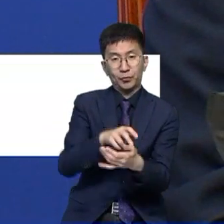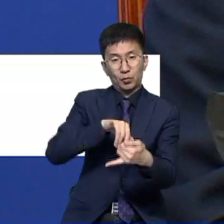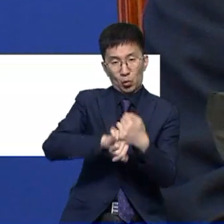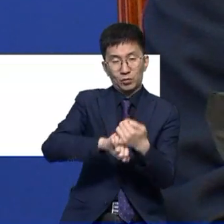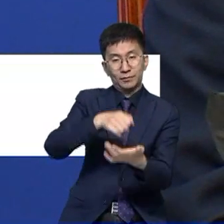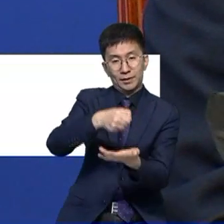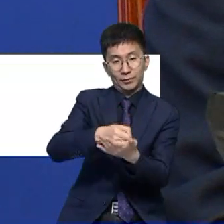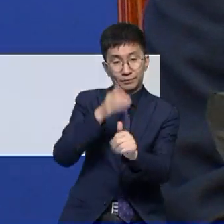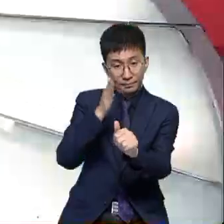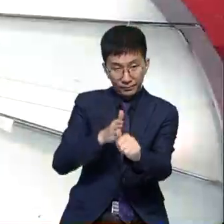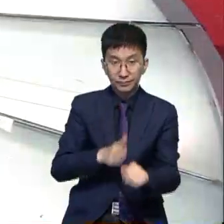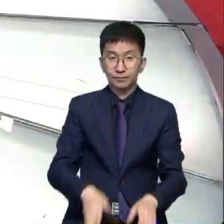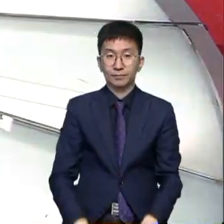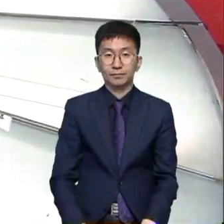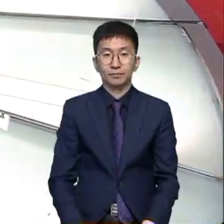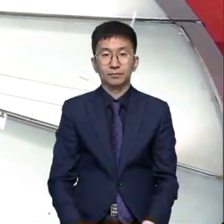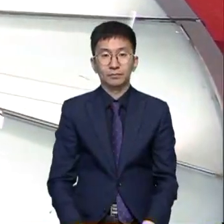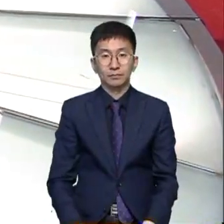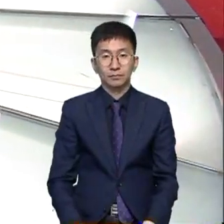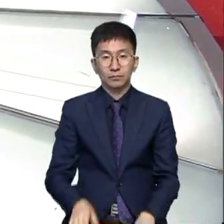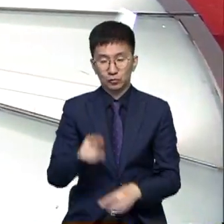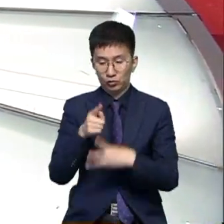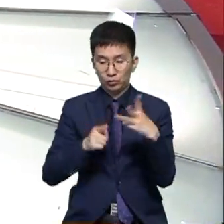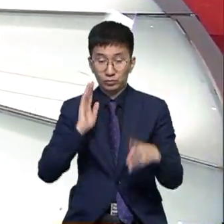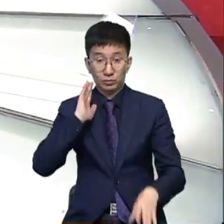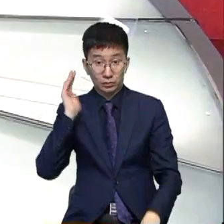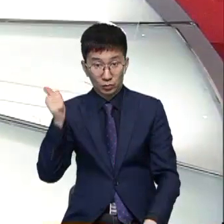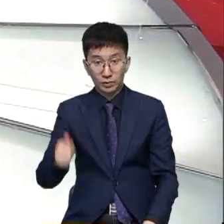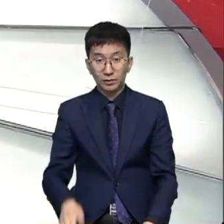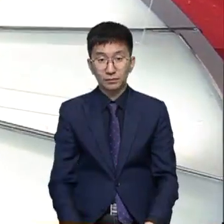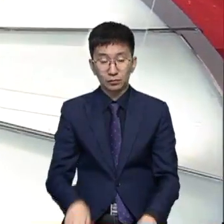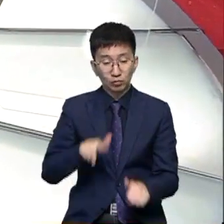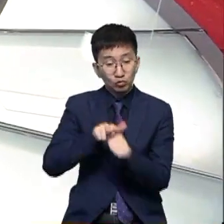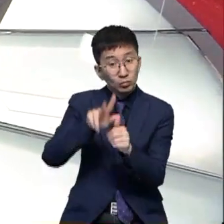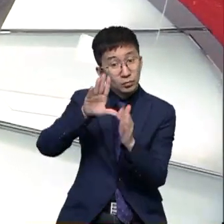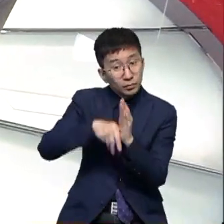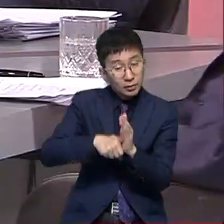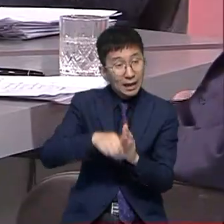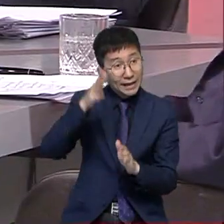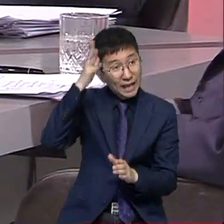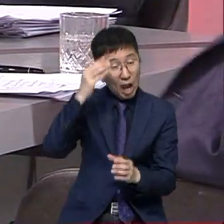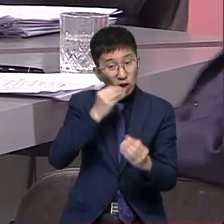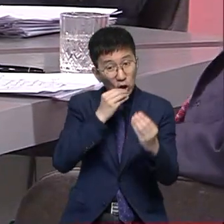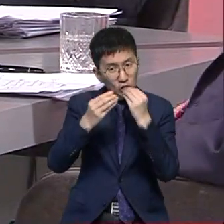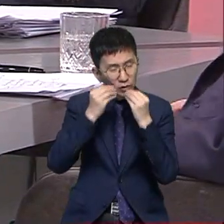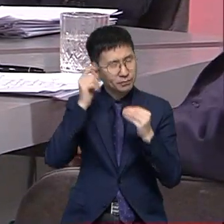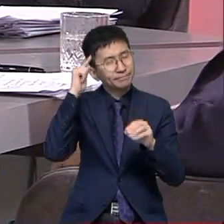(기자) 윤석열 대통령은 대선 예비 후보 시절 개 식용에 반대하면서도 사회적